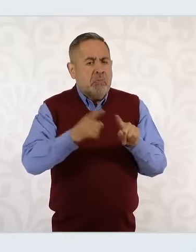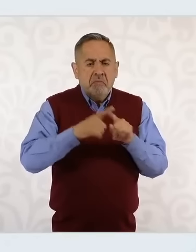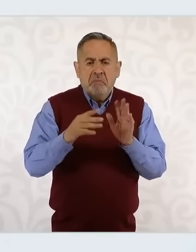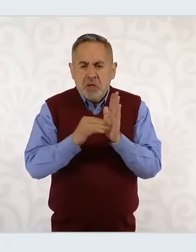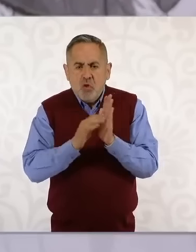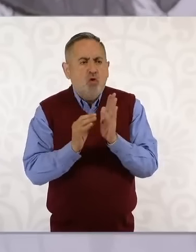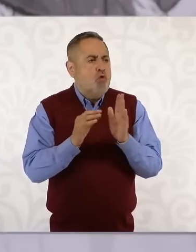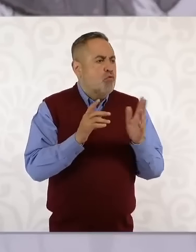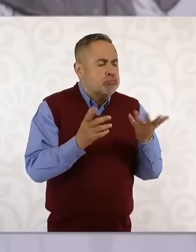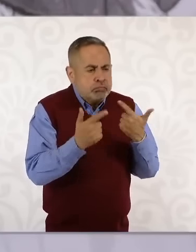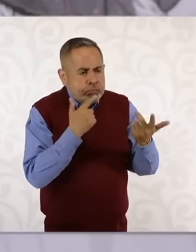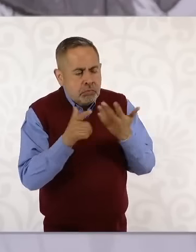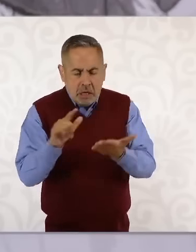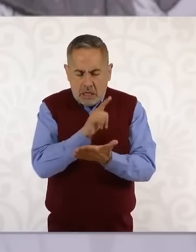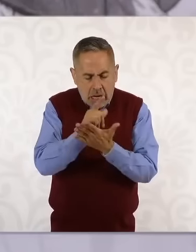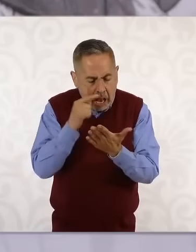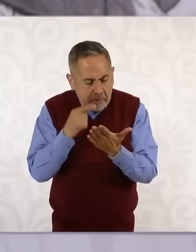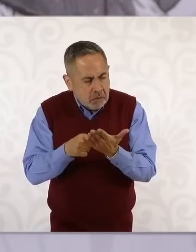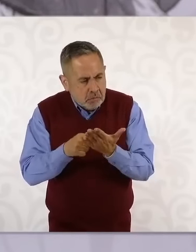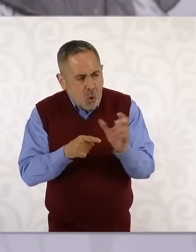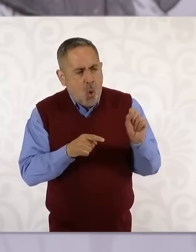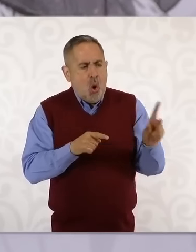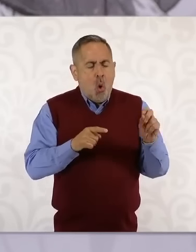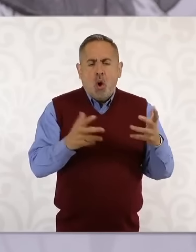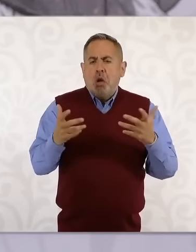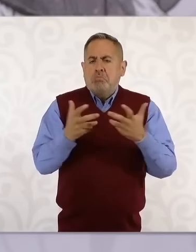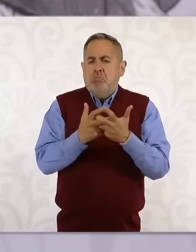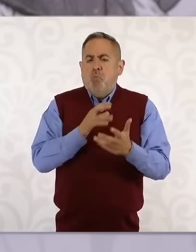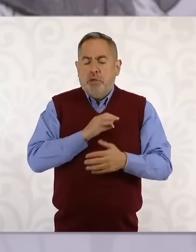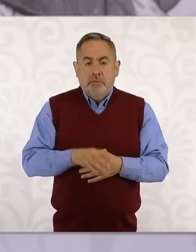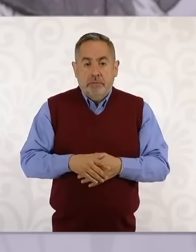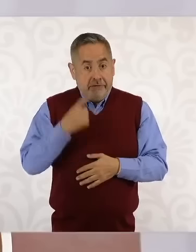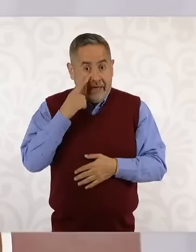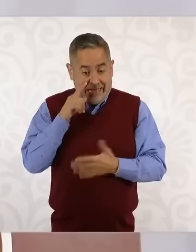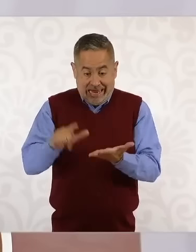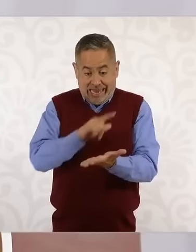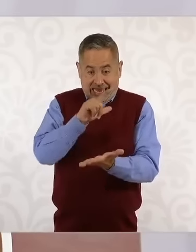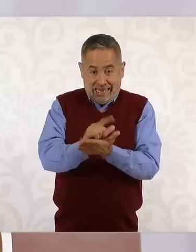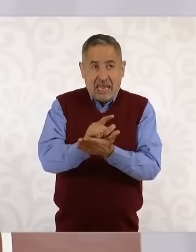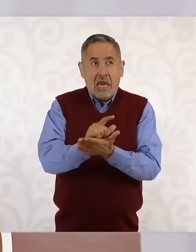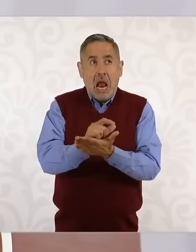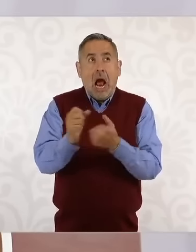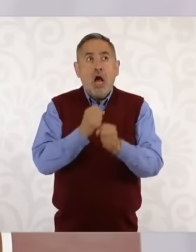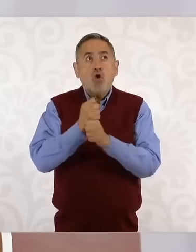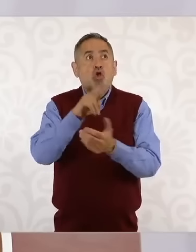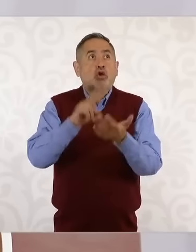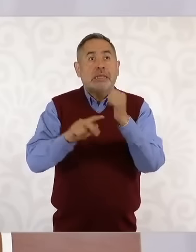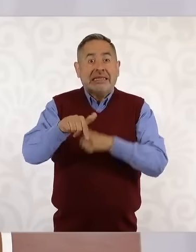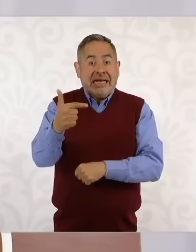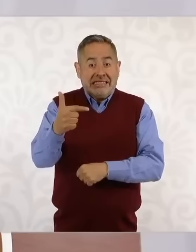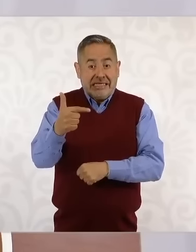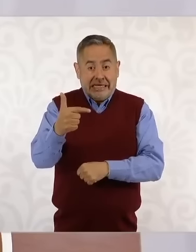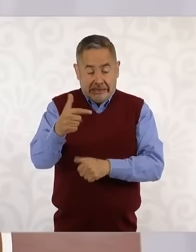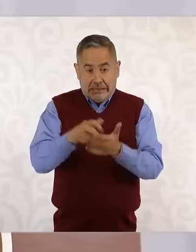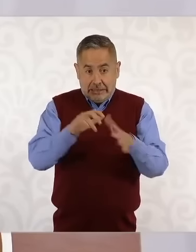garantizados por la ley. ¿Qué fue lo que pasó con la reforma energética del 2013? Según esto,